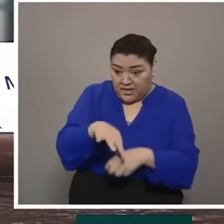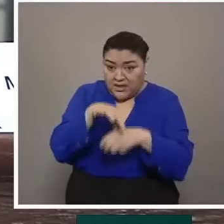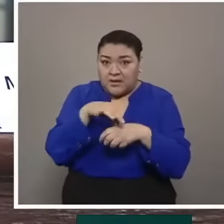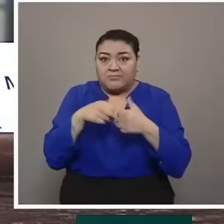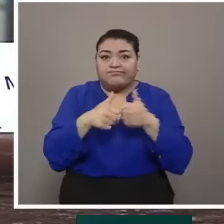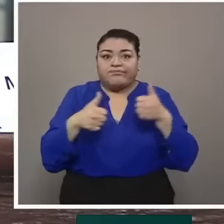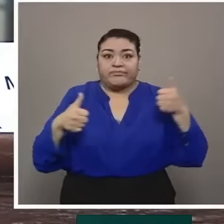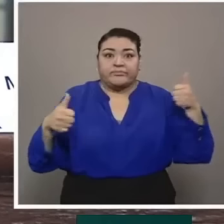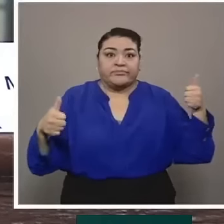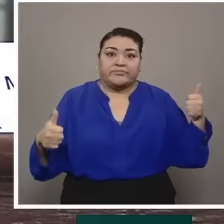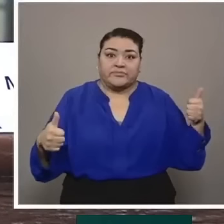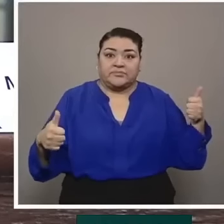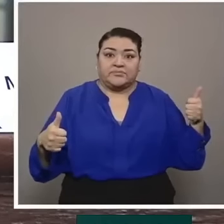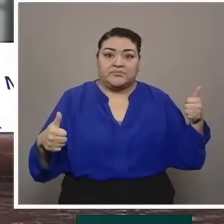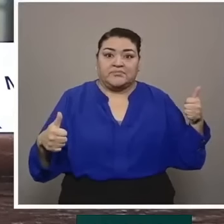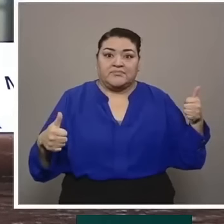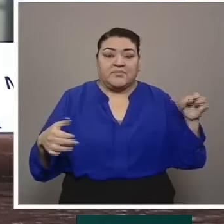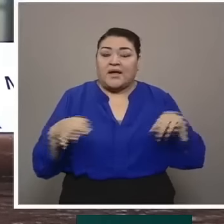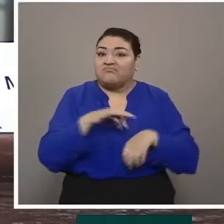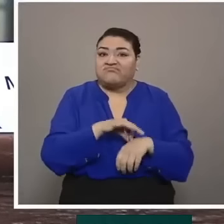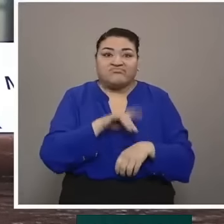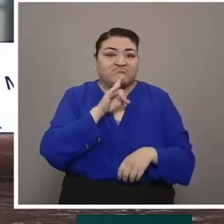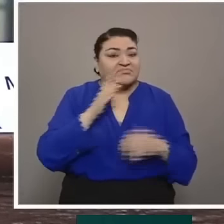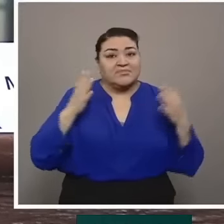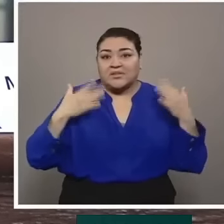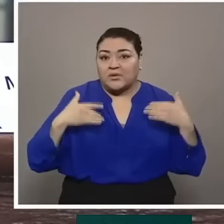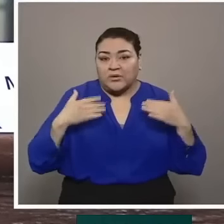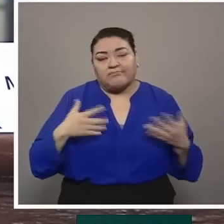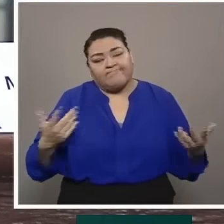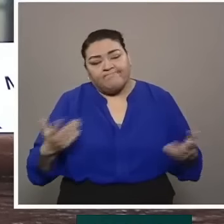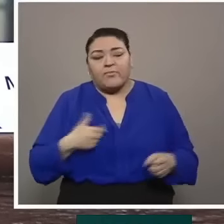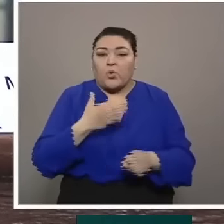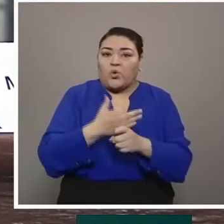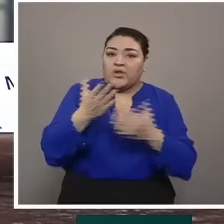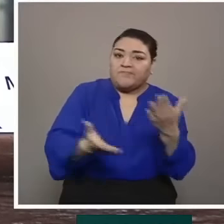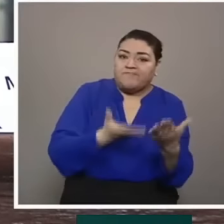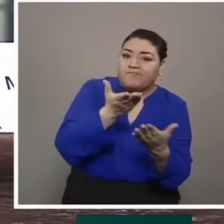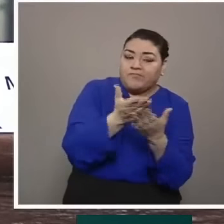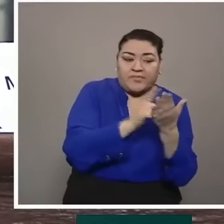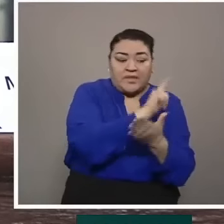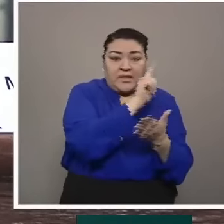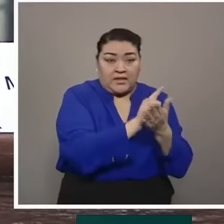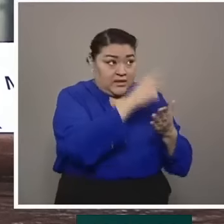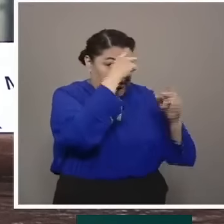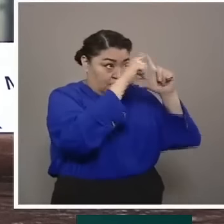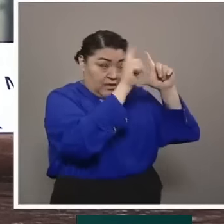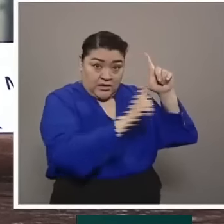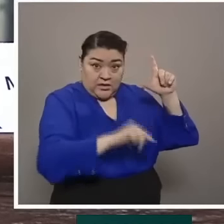En ese contexto, el proyecto advierte que tanto el marco constitucional como el convencional imponen